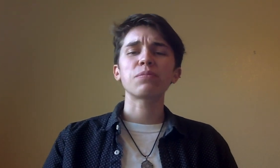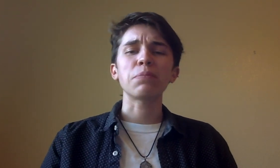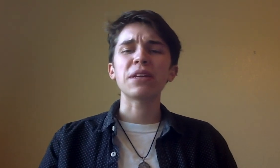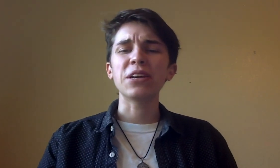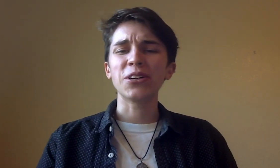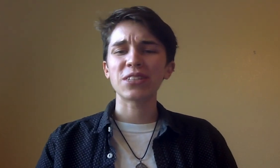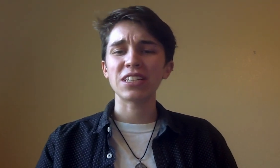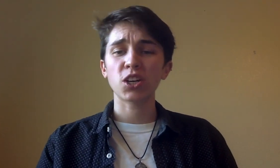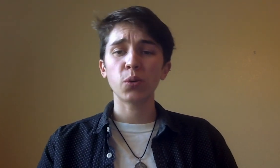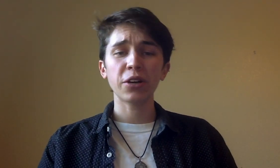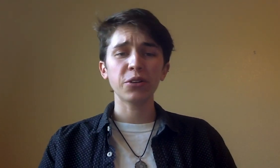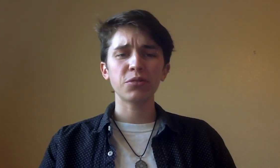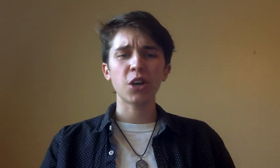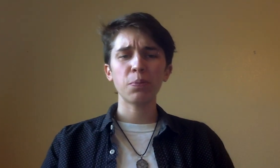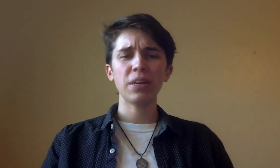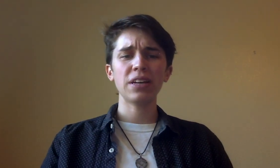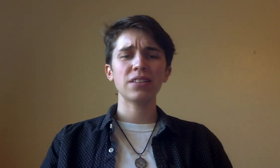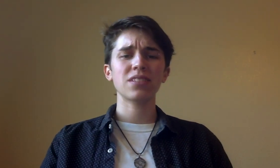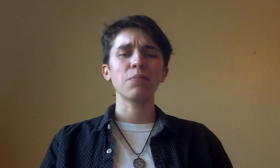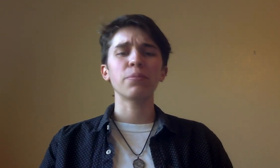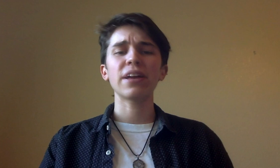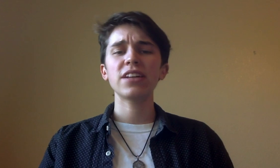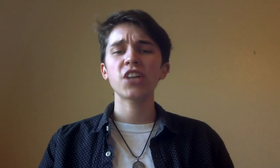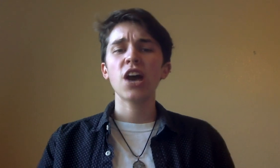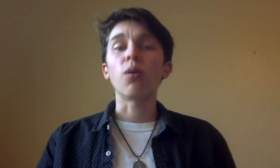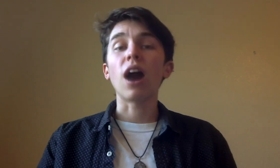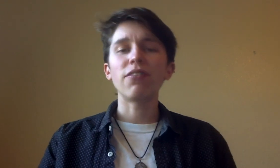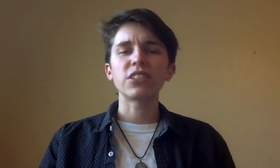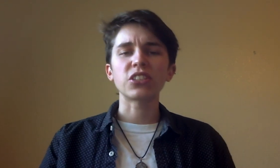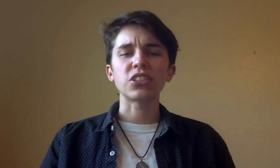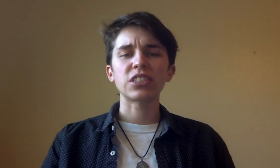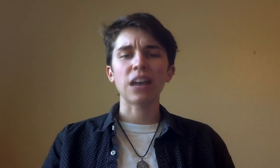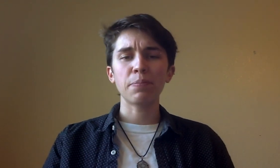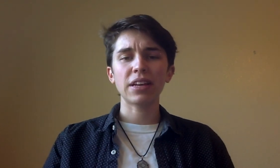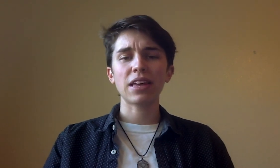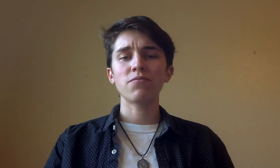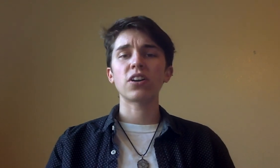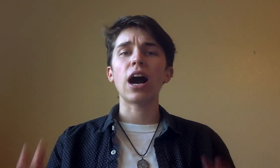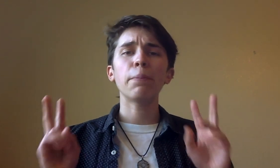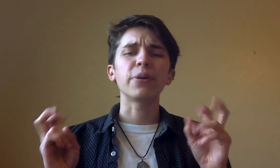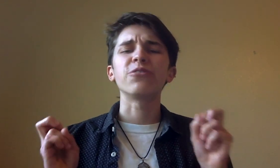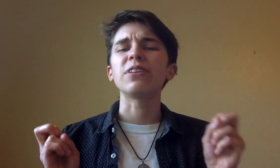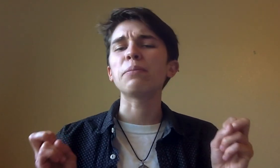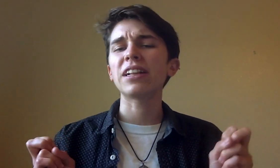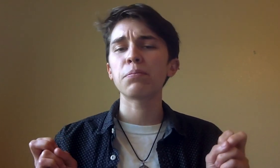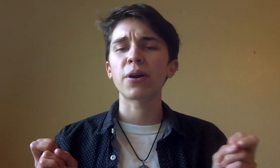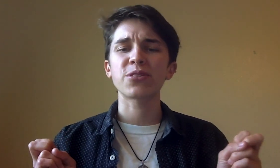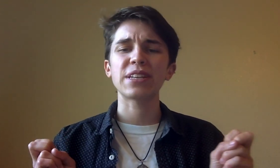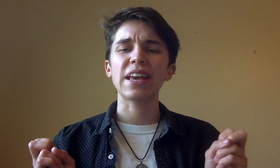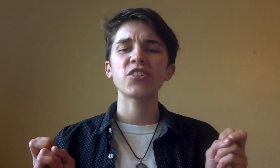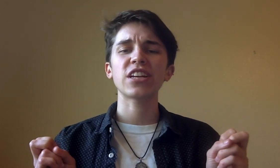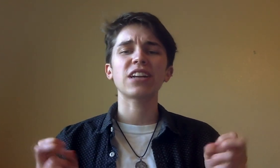de los compañeros a las utopías extrañas, algún puente u oficiales deteniéndolos para la suplantación femenina superior,